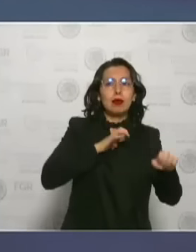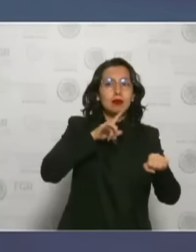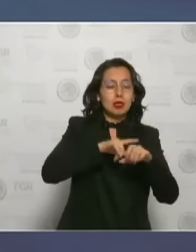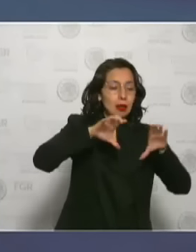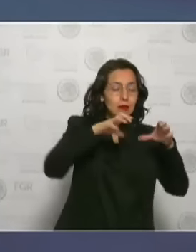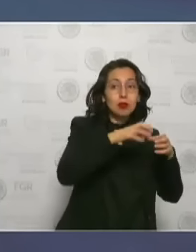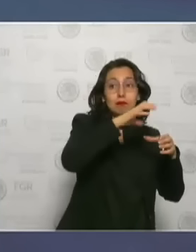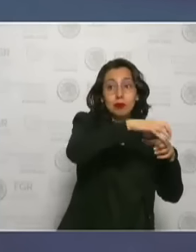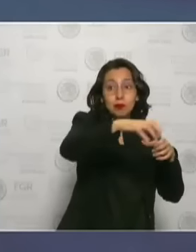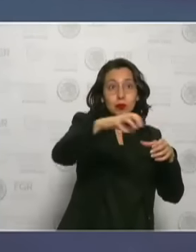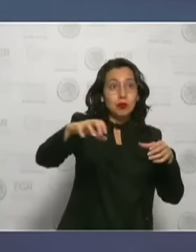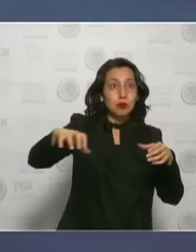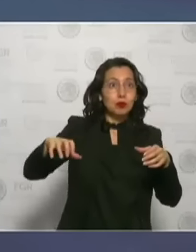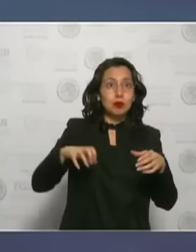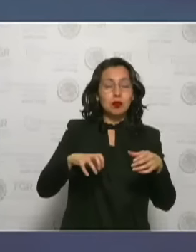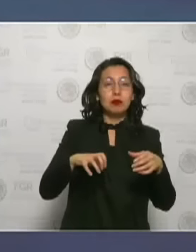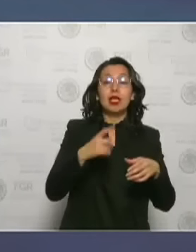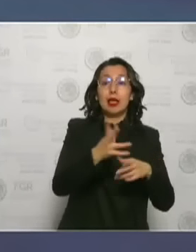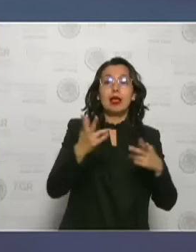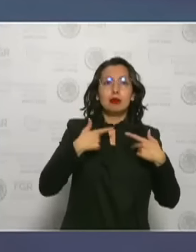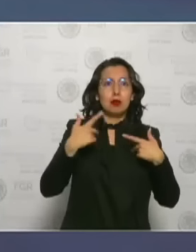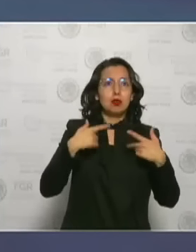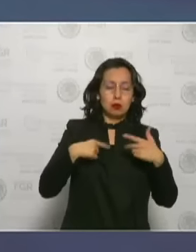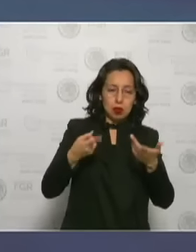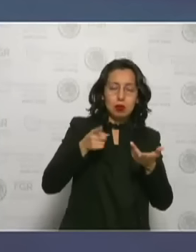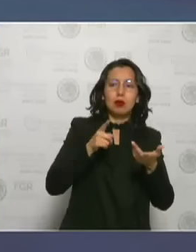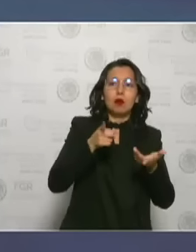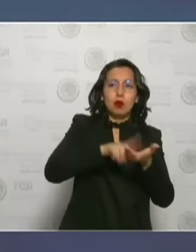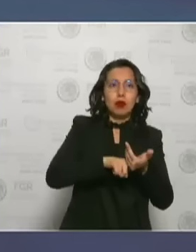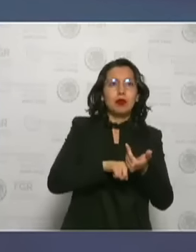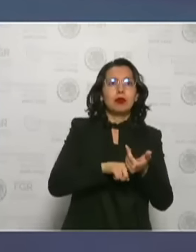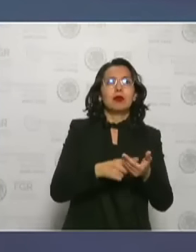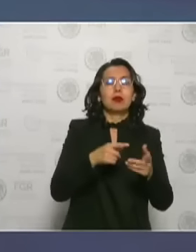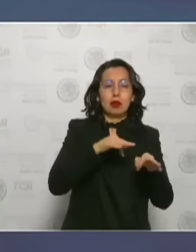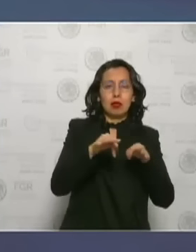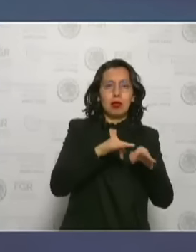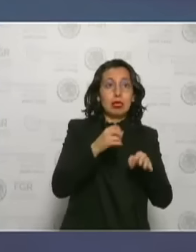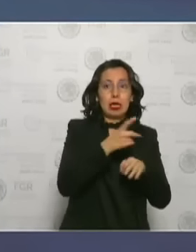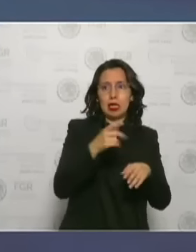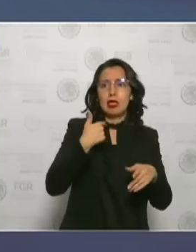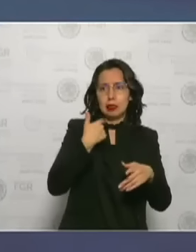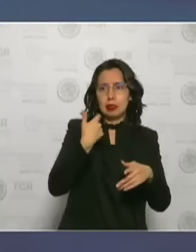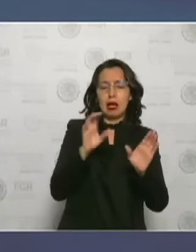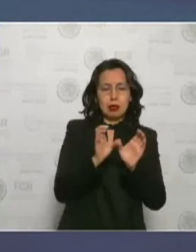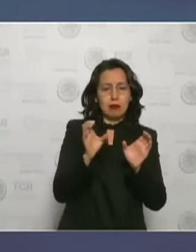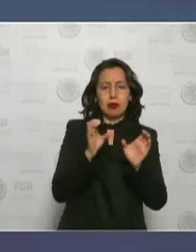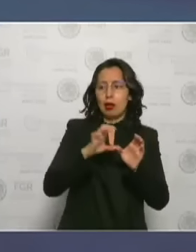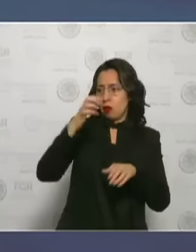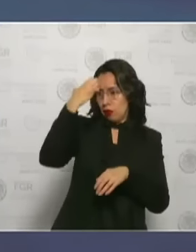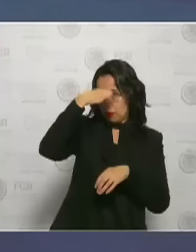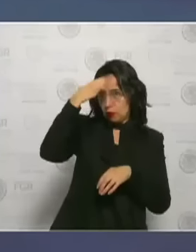integradas por personal de elite certificado en inteligencia y operaciones, optimizando los